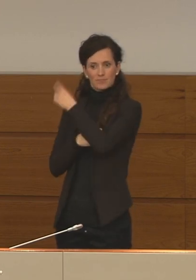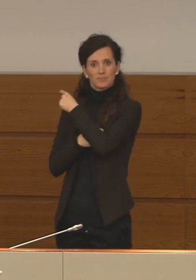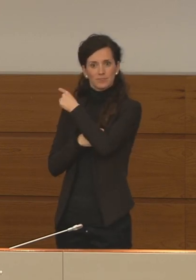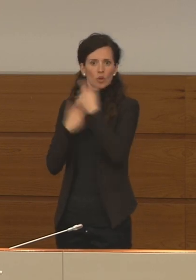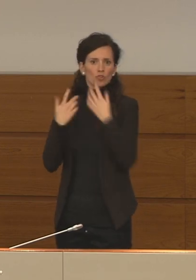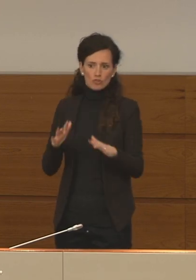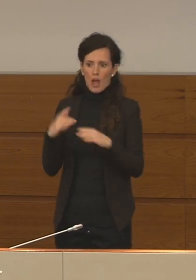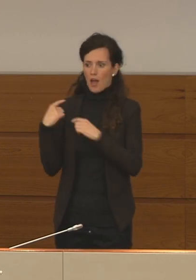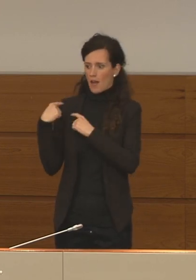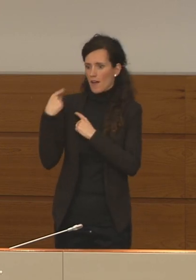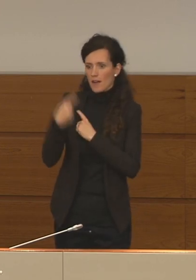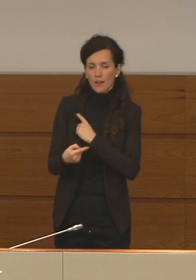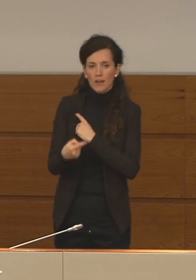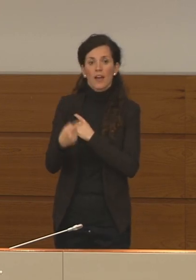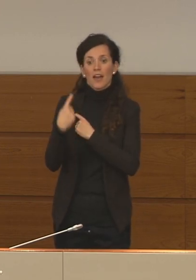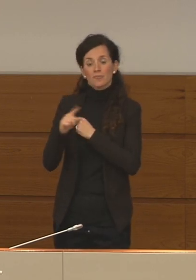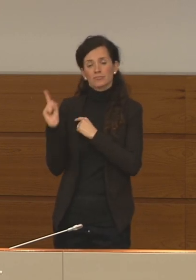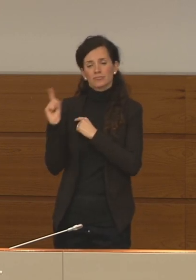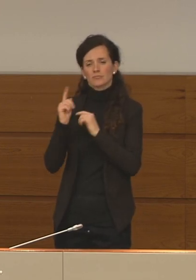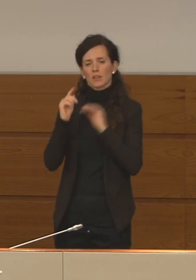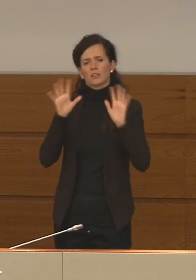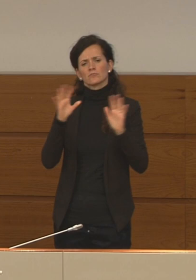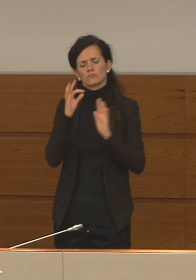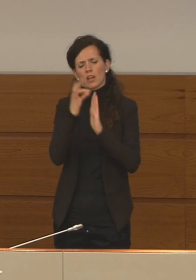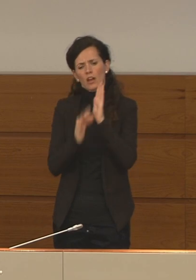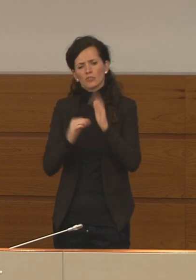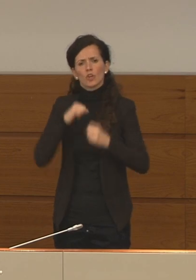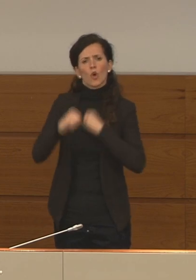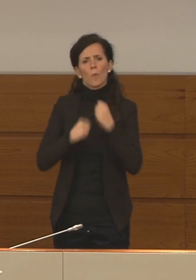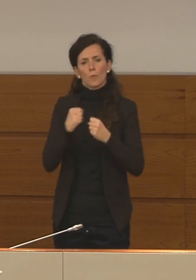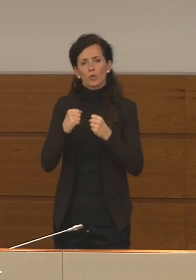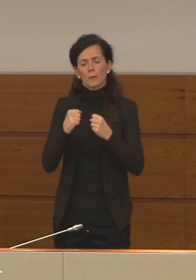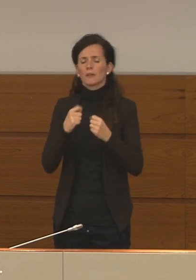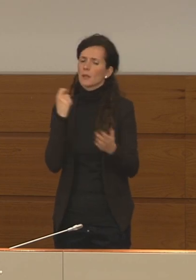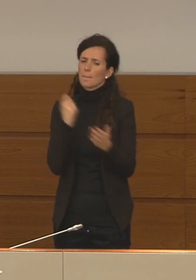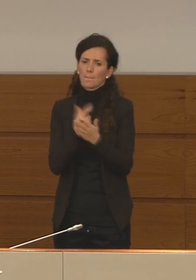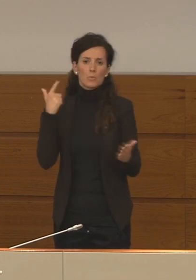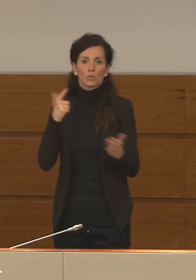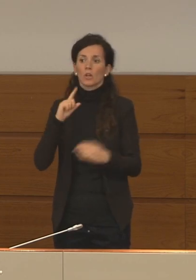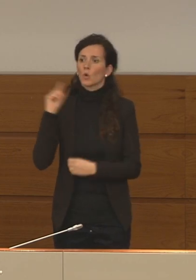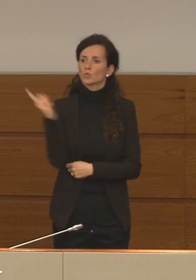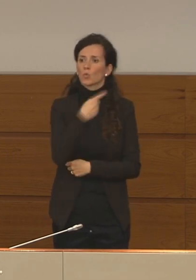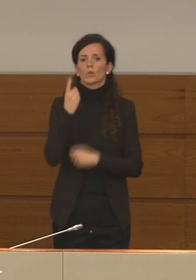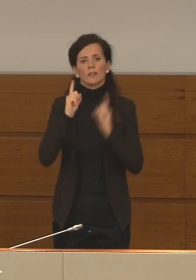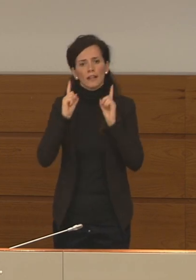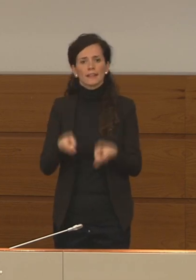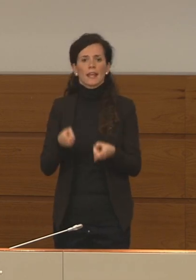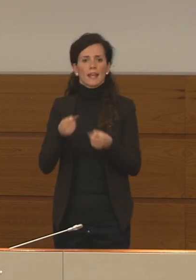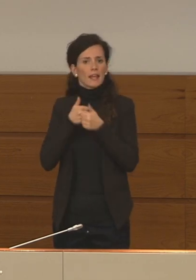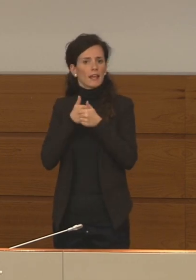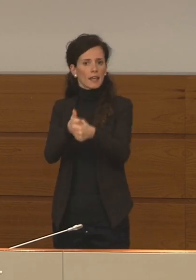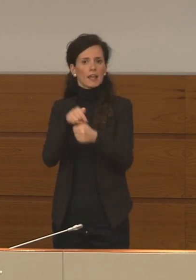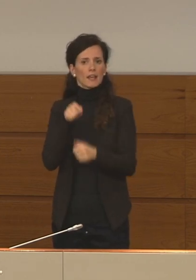sono estremamente importanti, tutti le dobbiamo adottare, tutti le dobbiamo